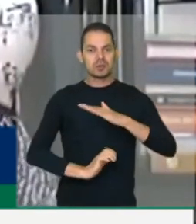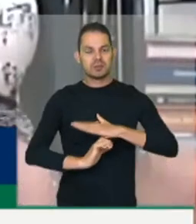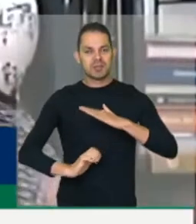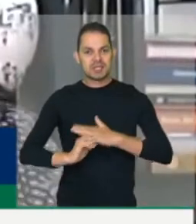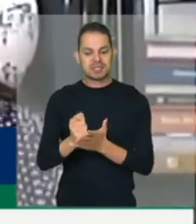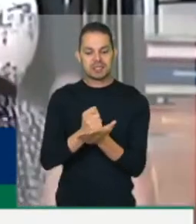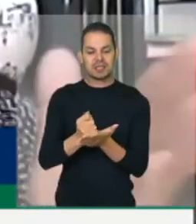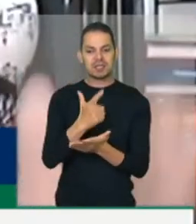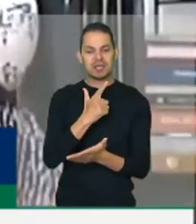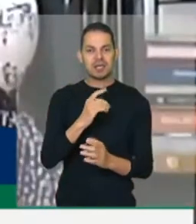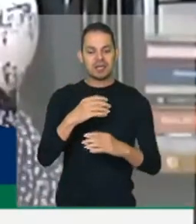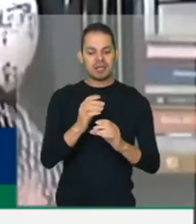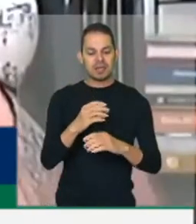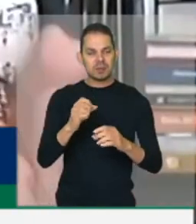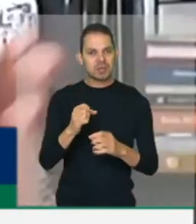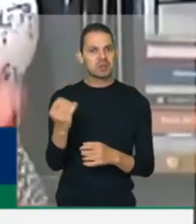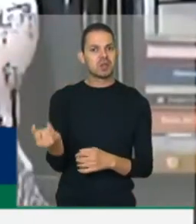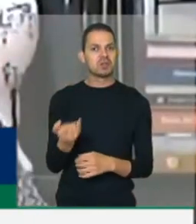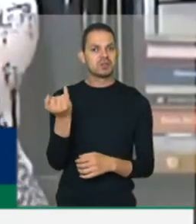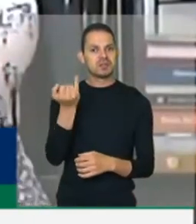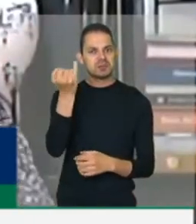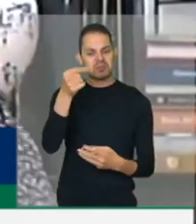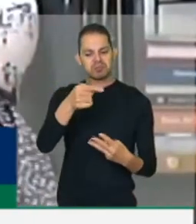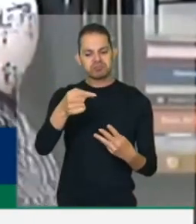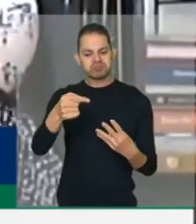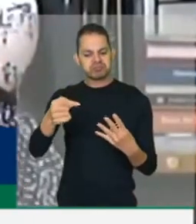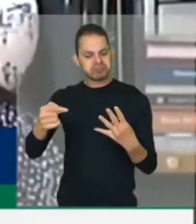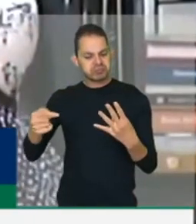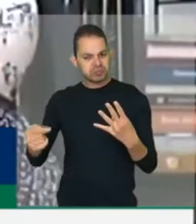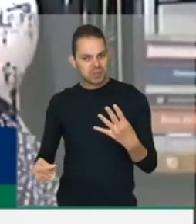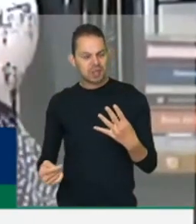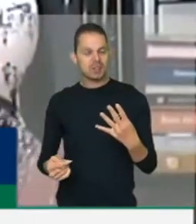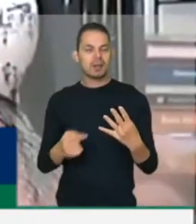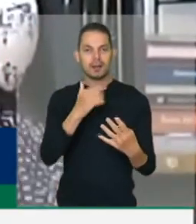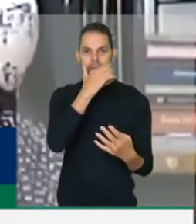DE, DE AUTORIDADES DO MUNDO EMPRESARIAL FARMACÊUTICO... O LABORATÓRIO EMS COM SEUS EXECUTIVOS E TAMBÉM